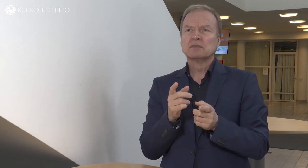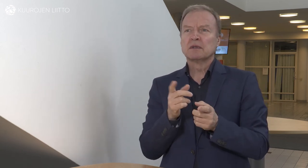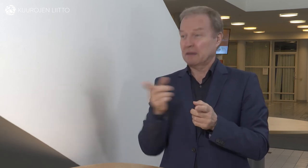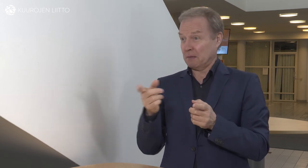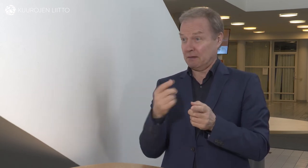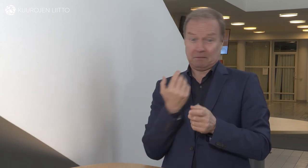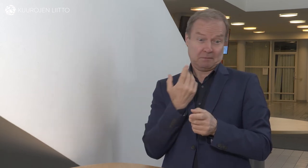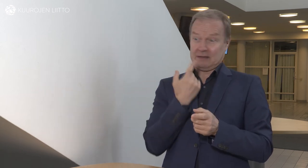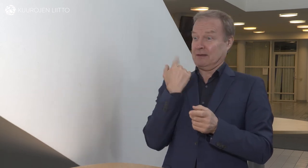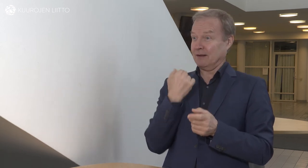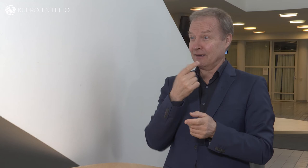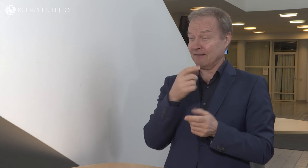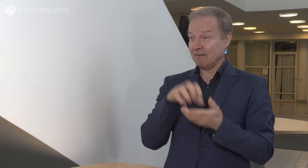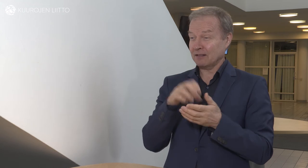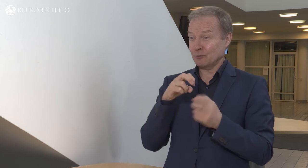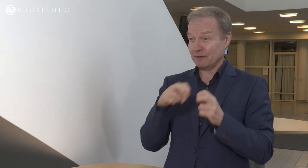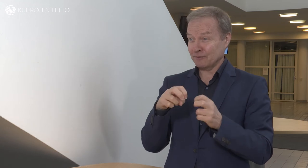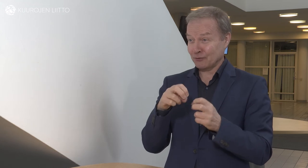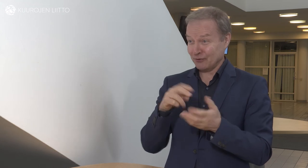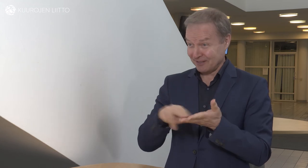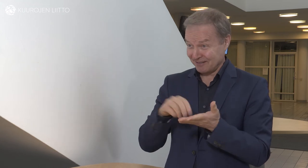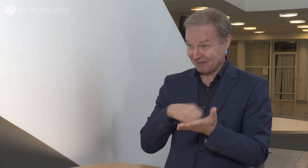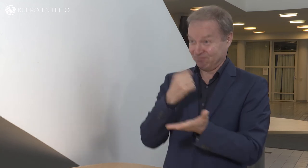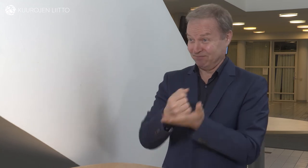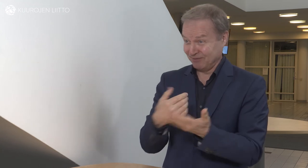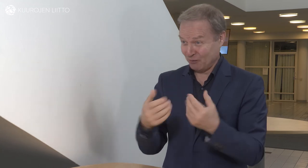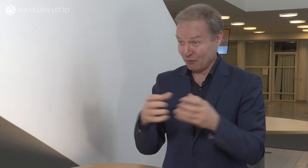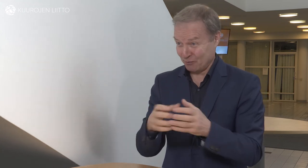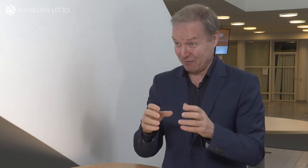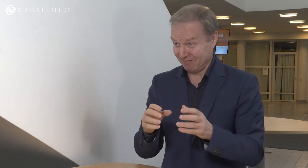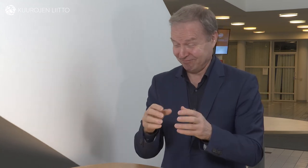Eilenhän valtioneuvoston kanslia ilmoitti perustaneensa työryhmän, -